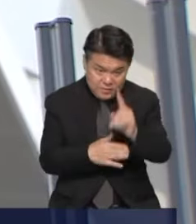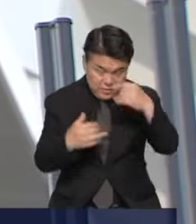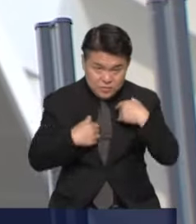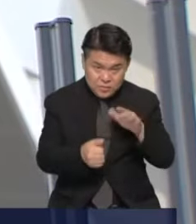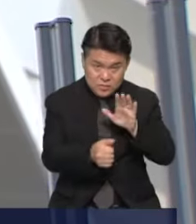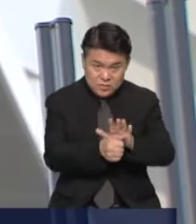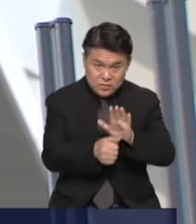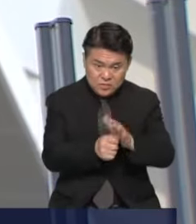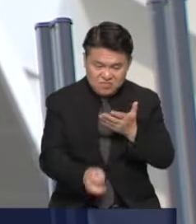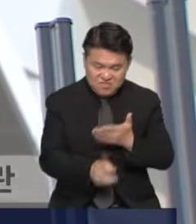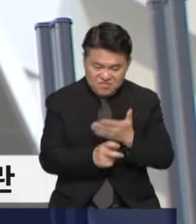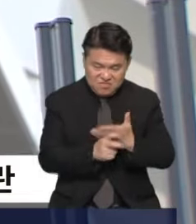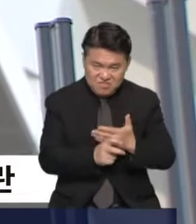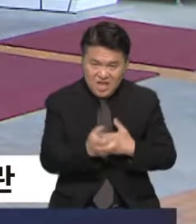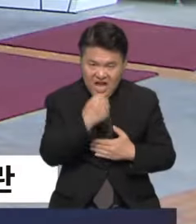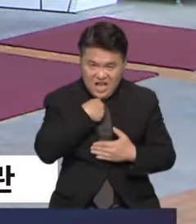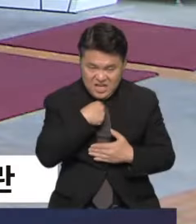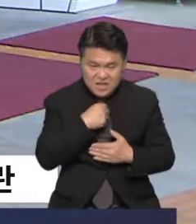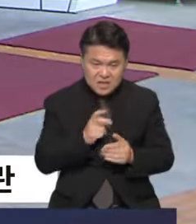권익위는 올해 7월까지 정부지원금 부정수급 행위 집중 신고기간을 운영하고